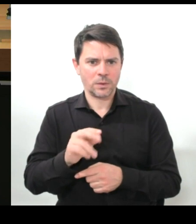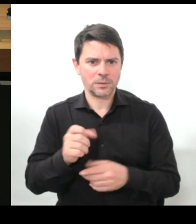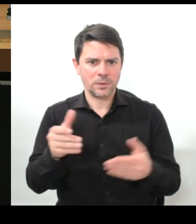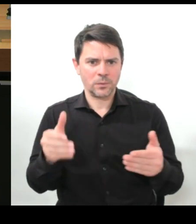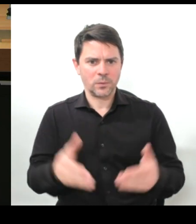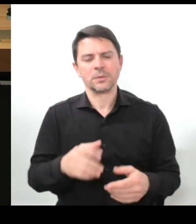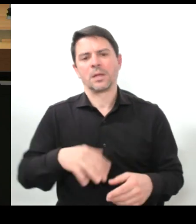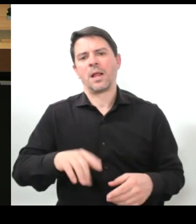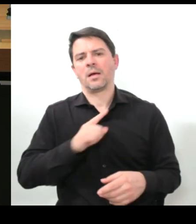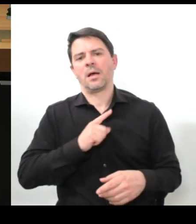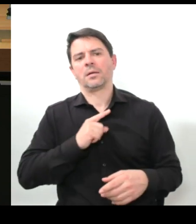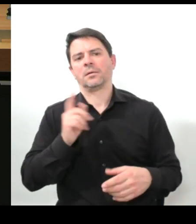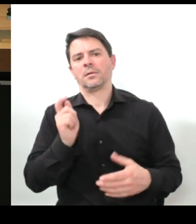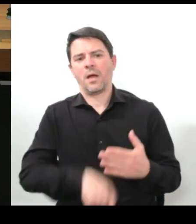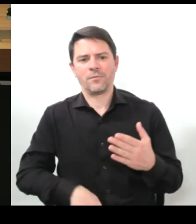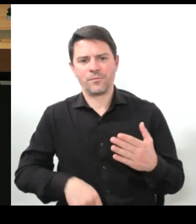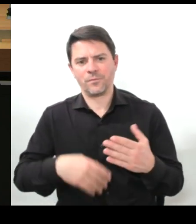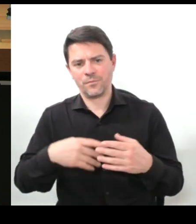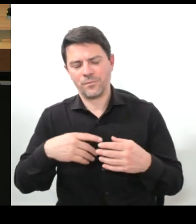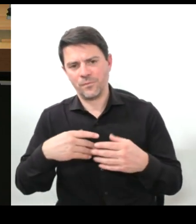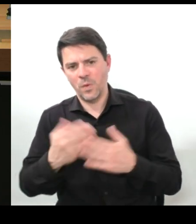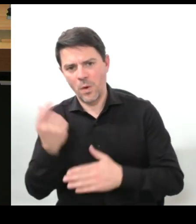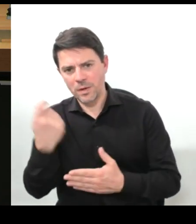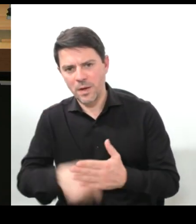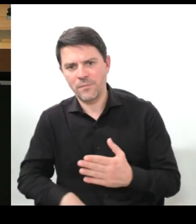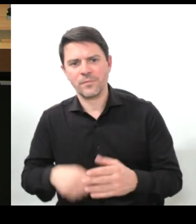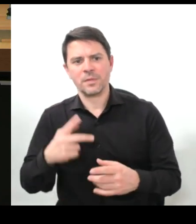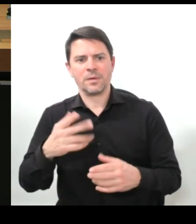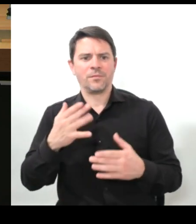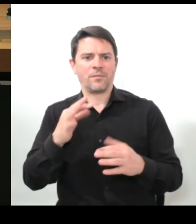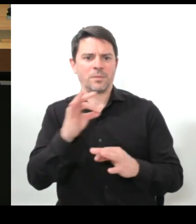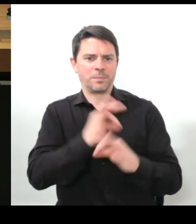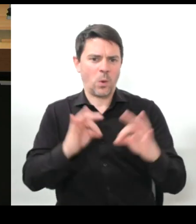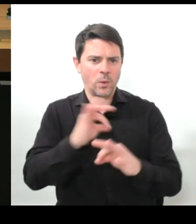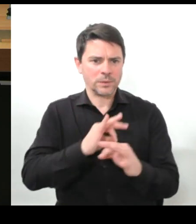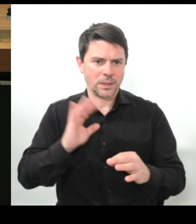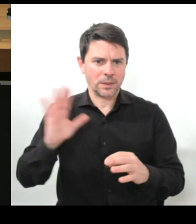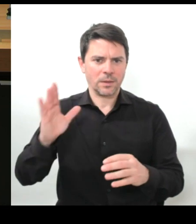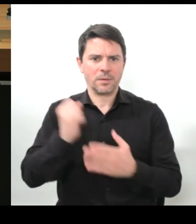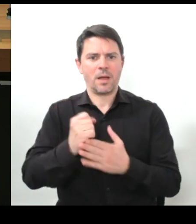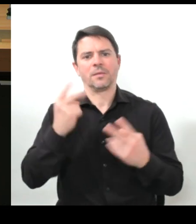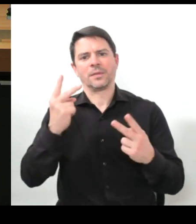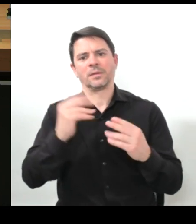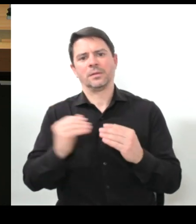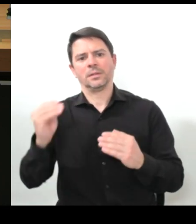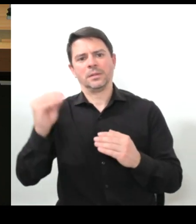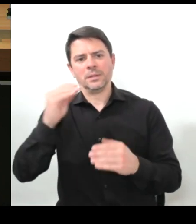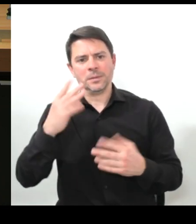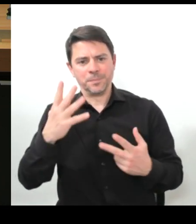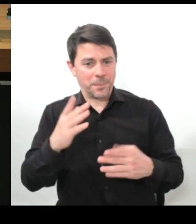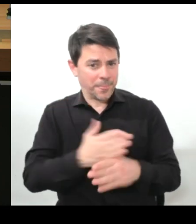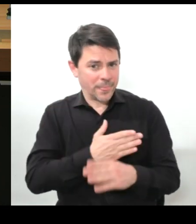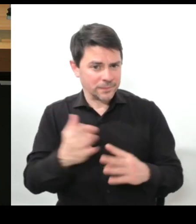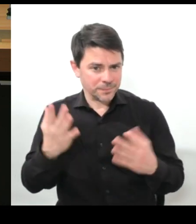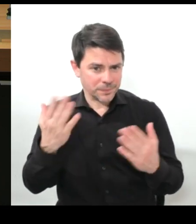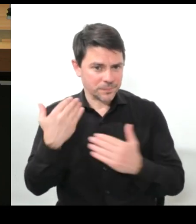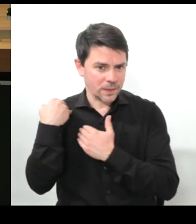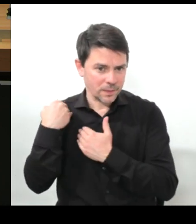Der Wohnungsbau, der gerade einzubrechen droht oder schon eingebrochen ist, wird auch in der Krise weiter ermöglicht und wir entlasten die Wohnungsunternehm.